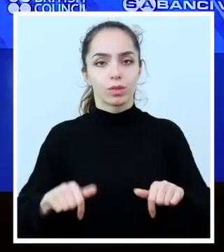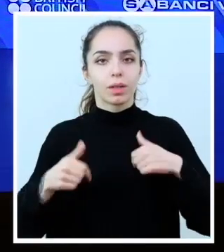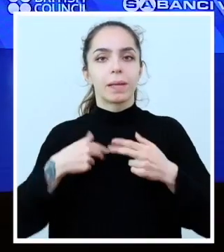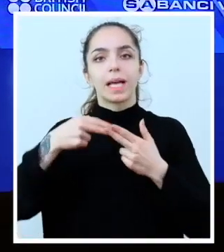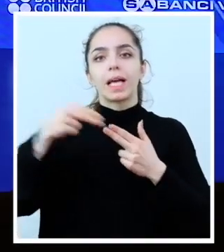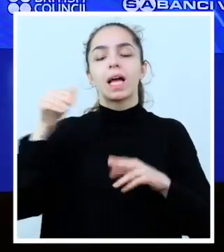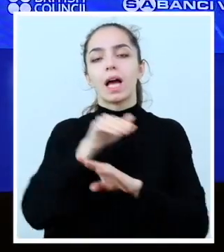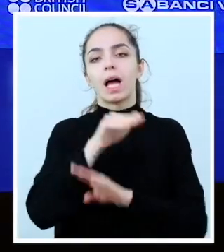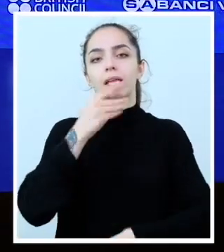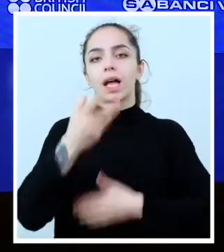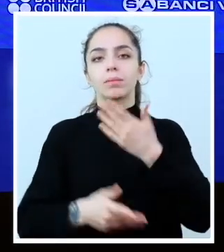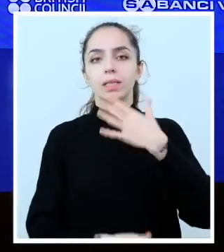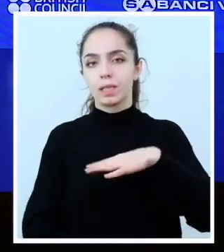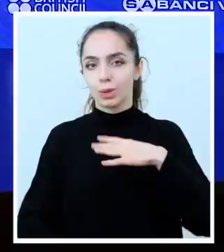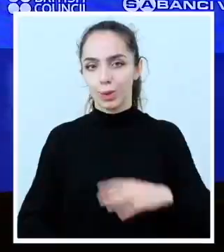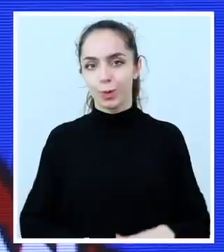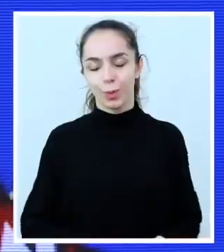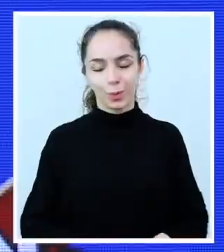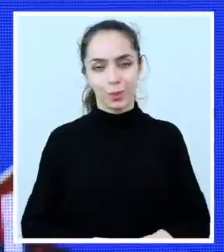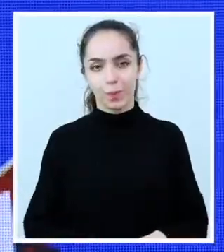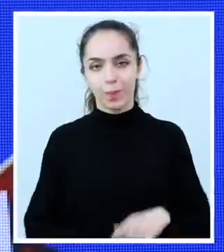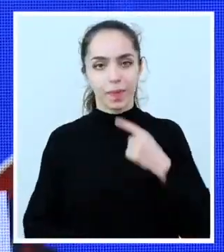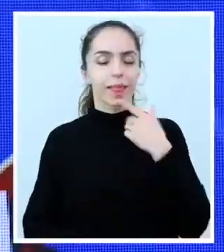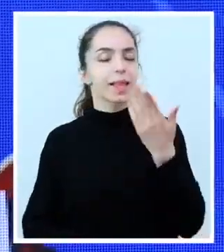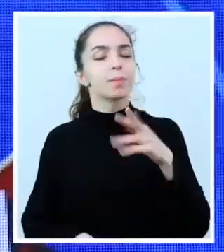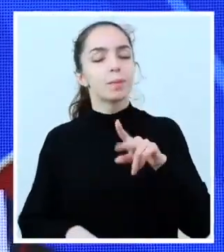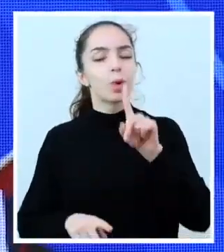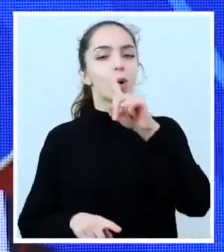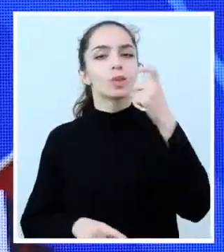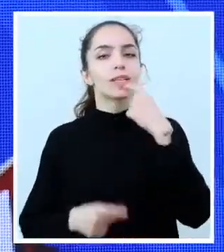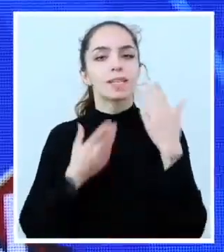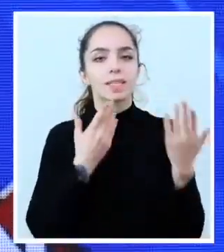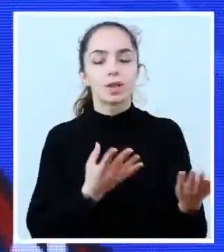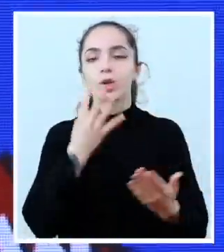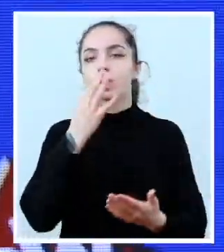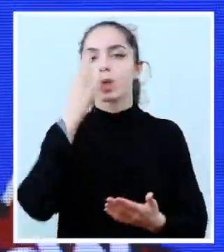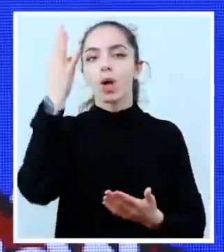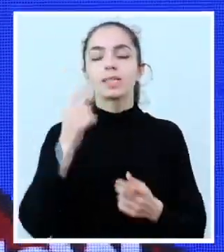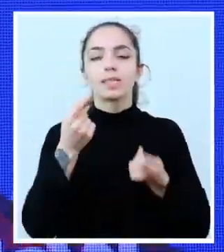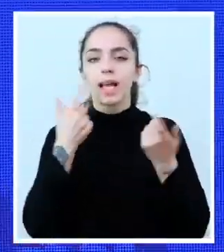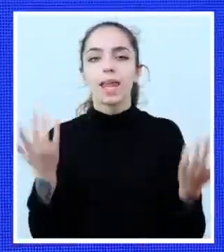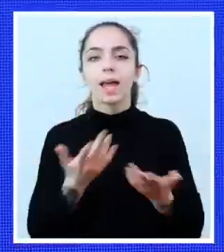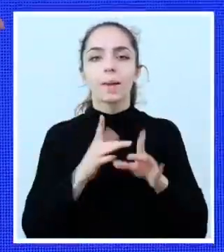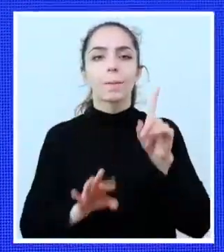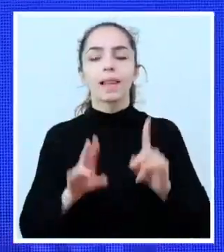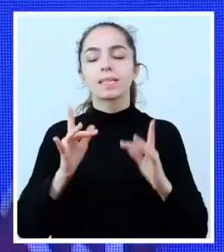Bugün sizlere hayat hikayemden bahsetmek istiyorum birazcık. Dediğim gibi 19 yaşındayım. Dört yıldır yazılımla uğraşıyorum.